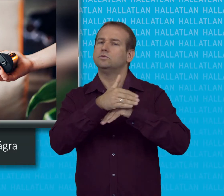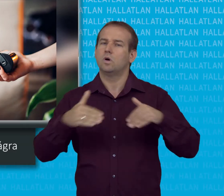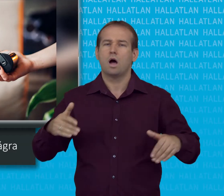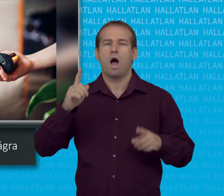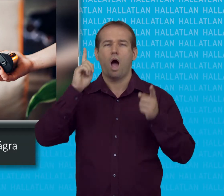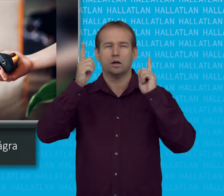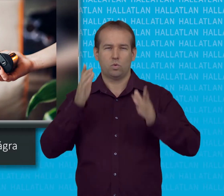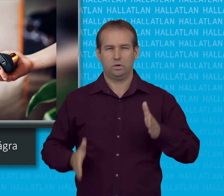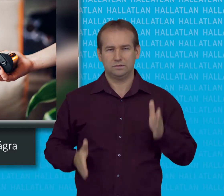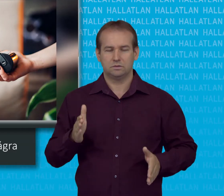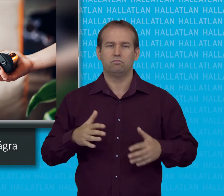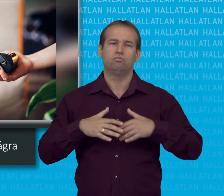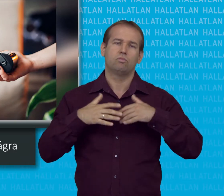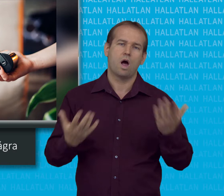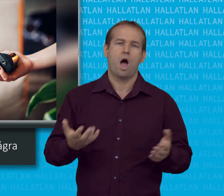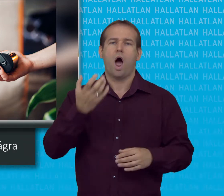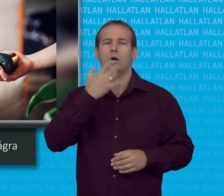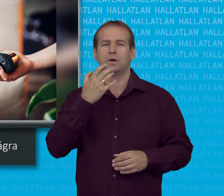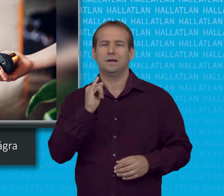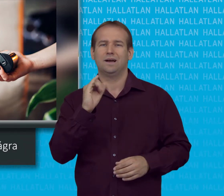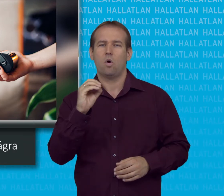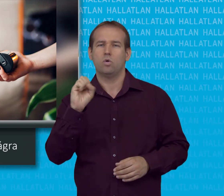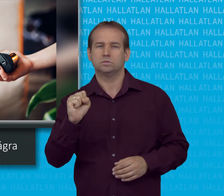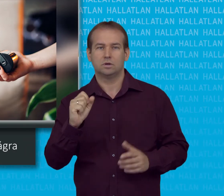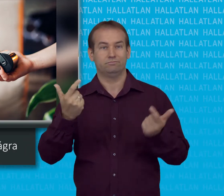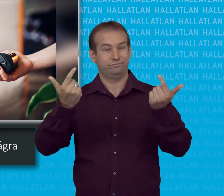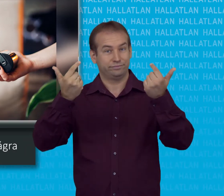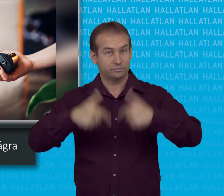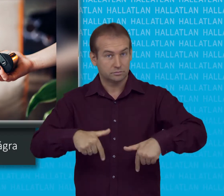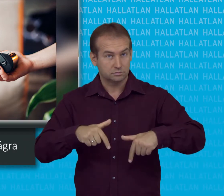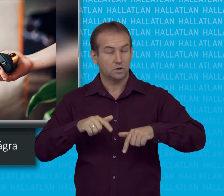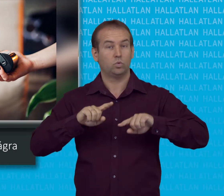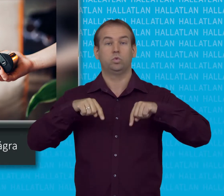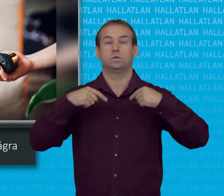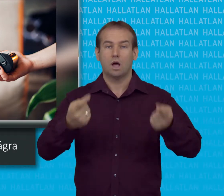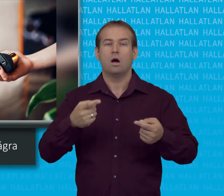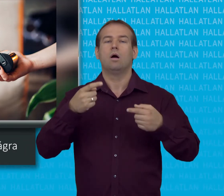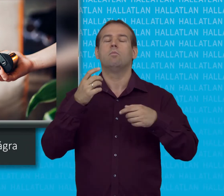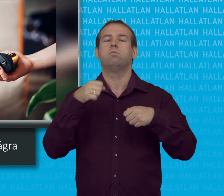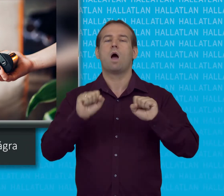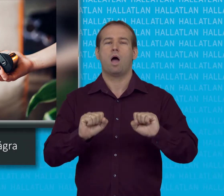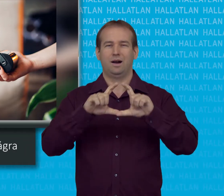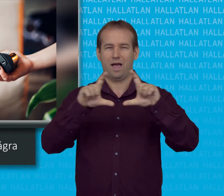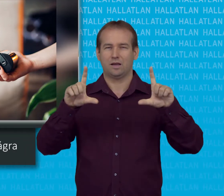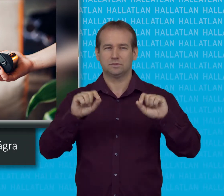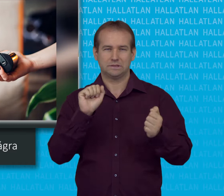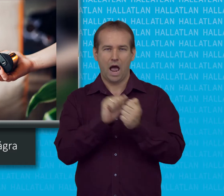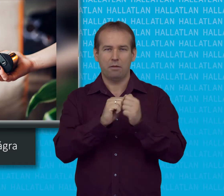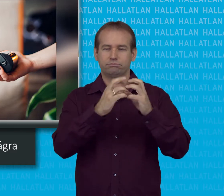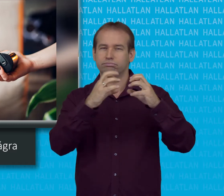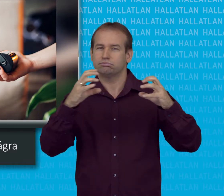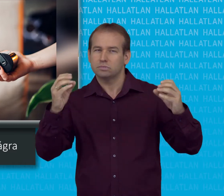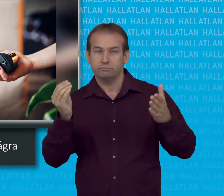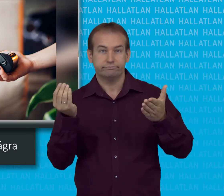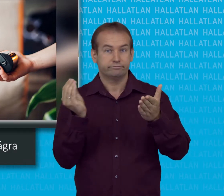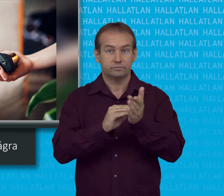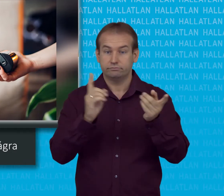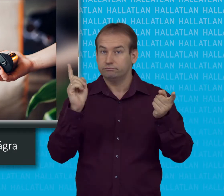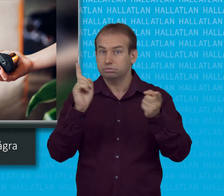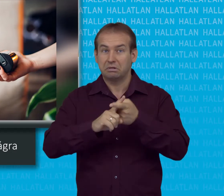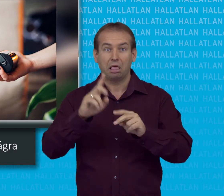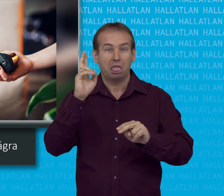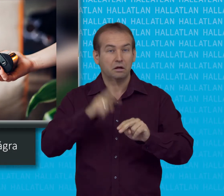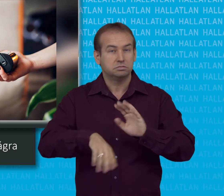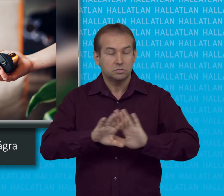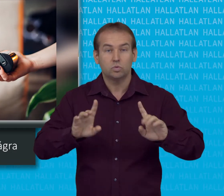a telepítését követően csak hozzá kell rendelni egy támogatott bankkártyát,